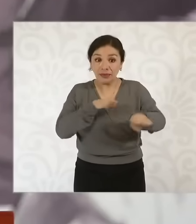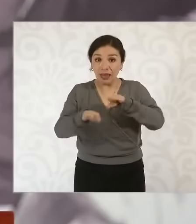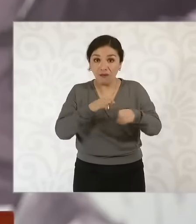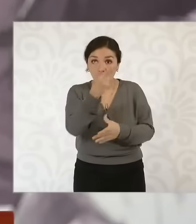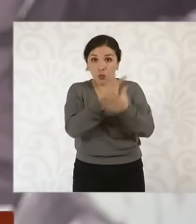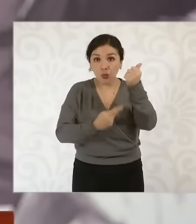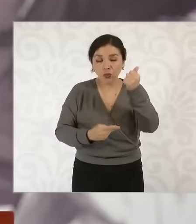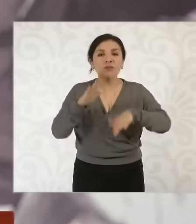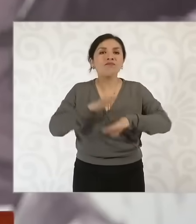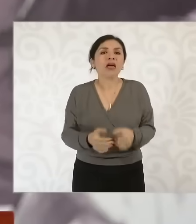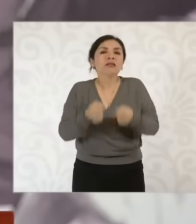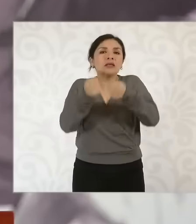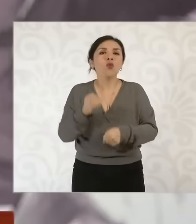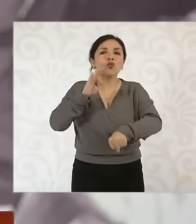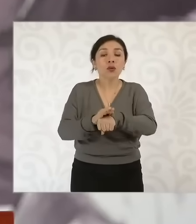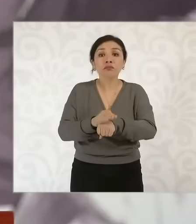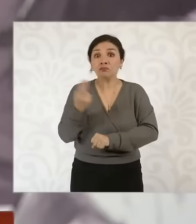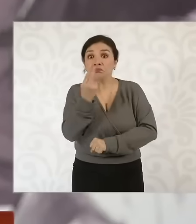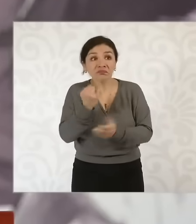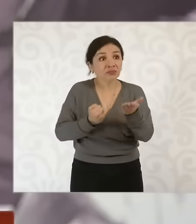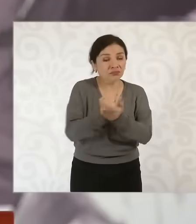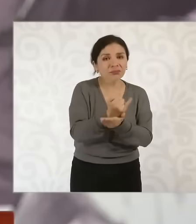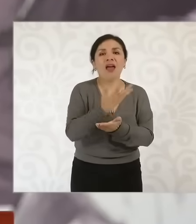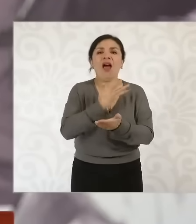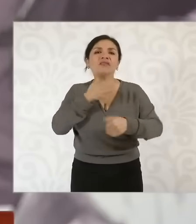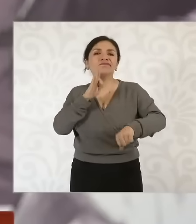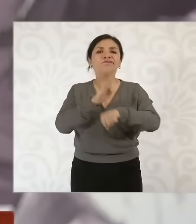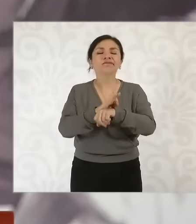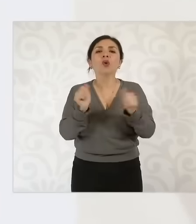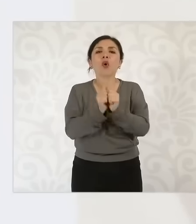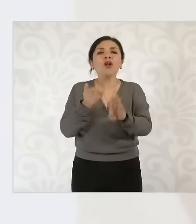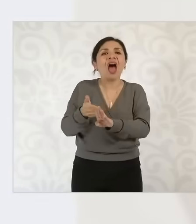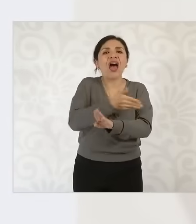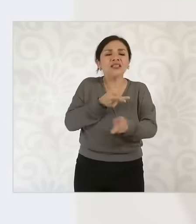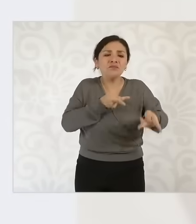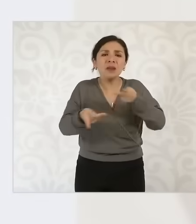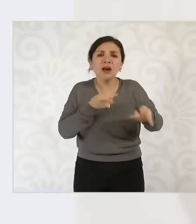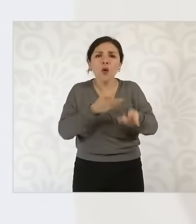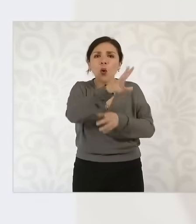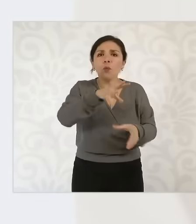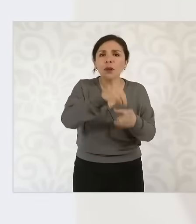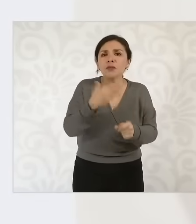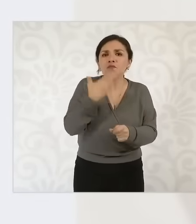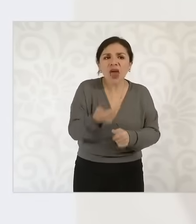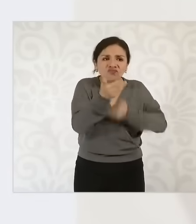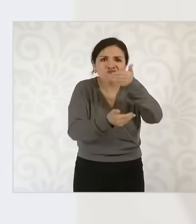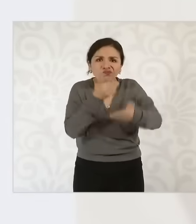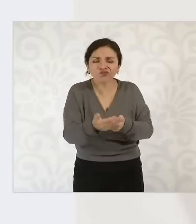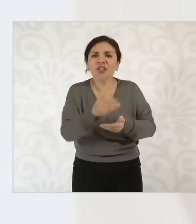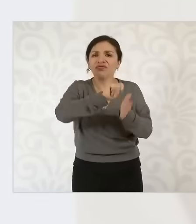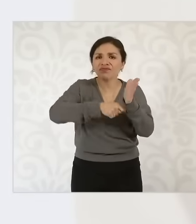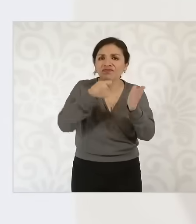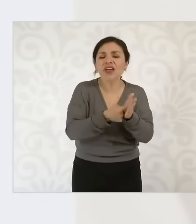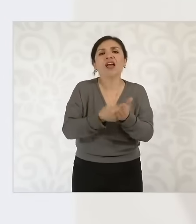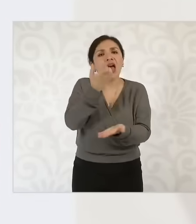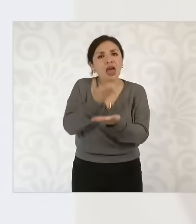asegura que cada decisión está respaldada por una planeación integral, viable, técnica, económica y